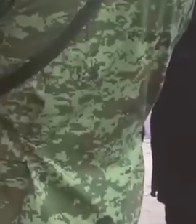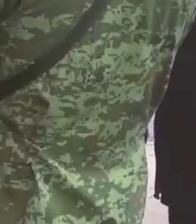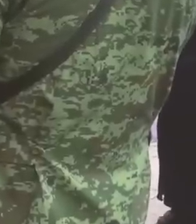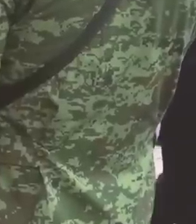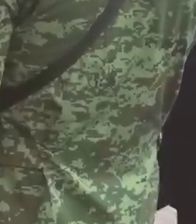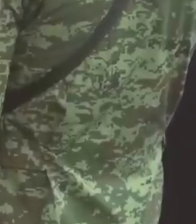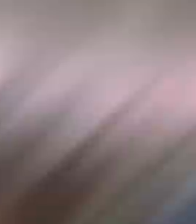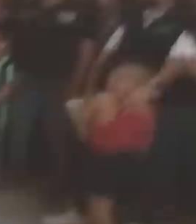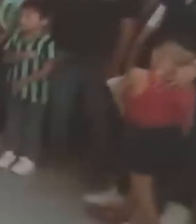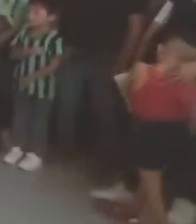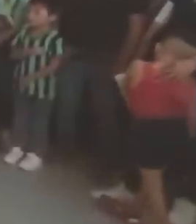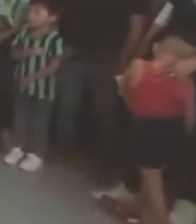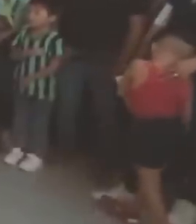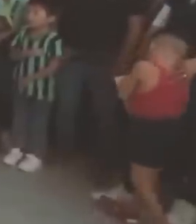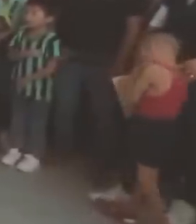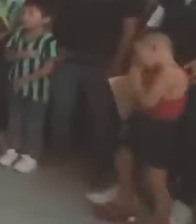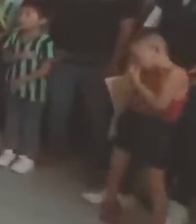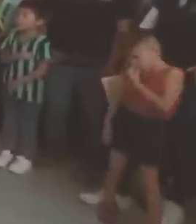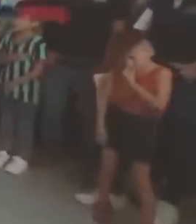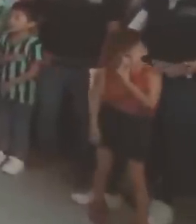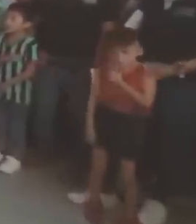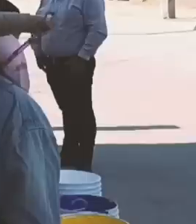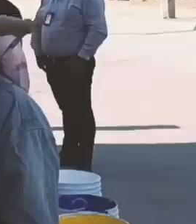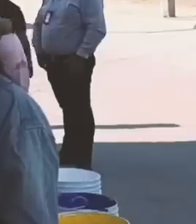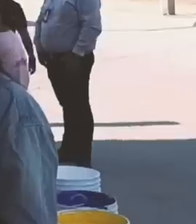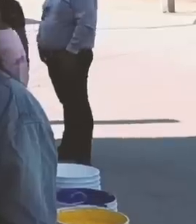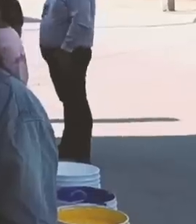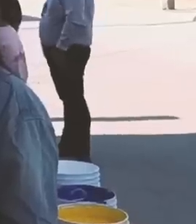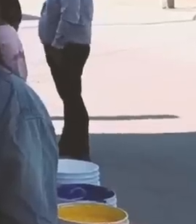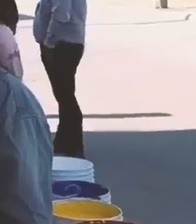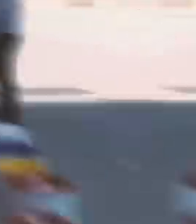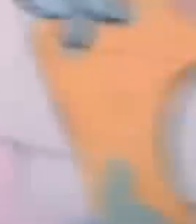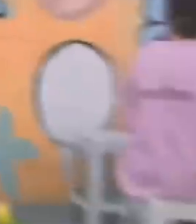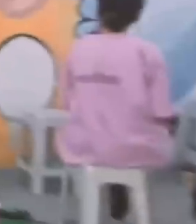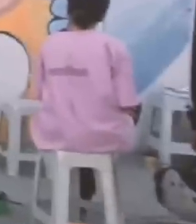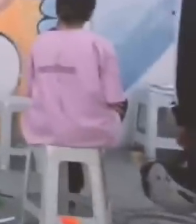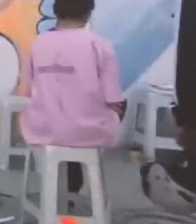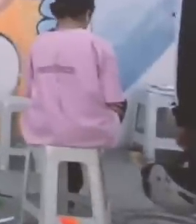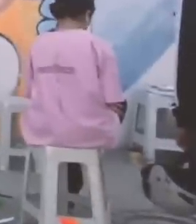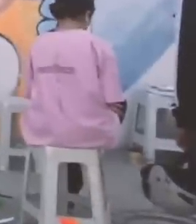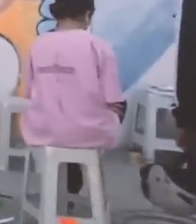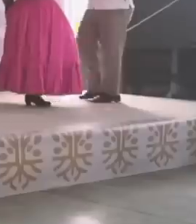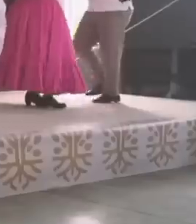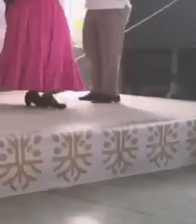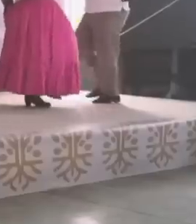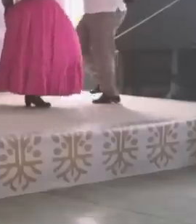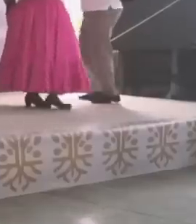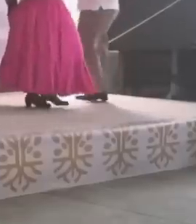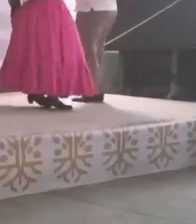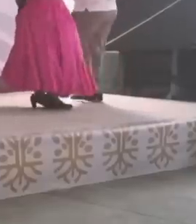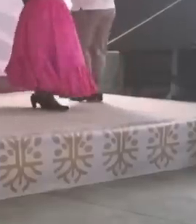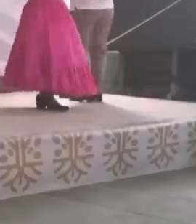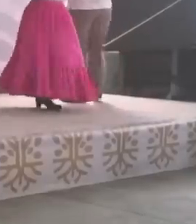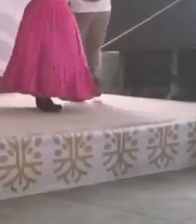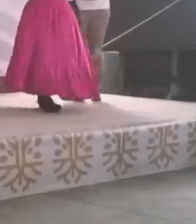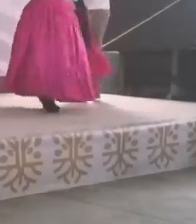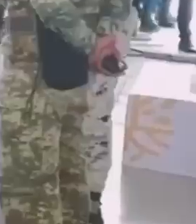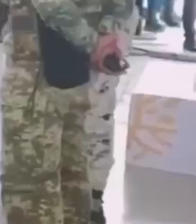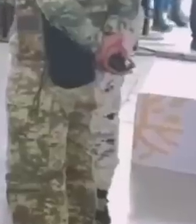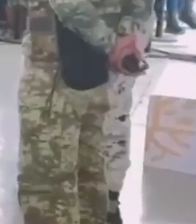administraciones estatales municipales así como sociedad civil llevan programas y servicios a las